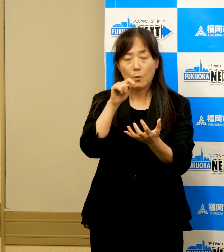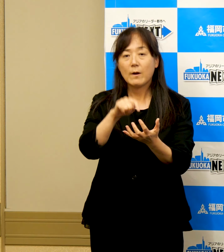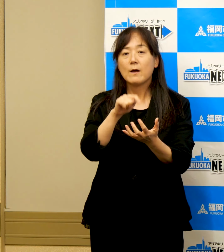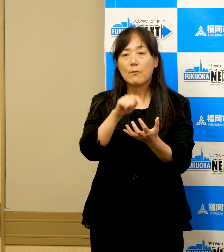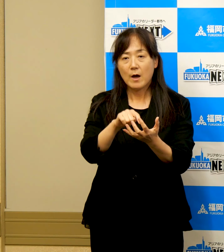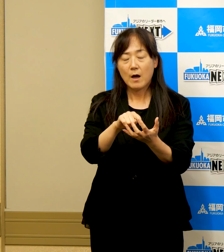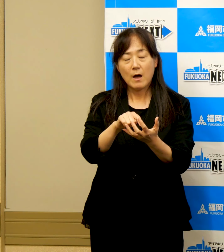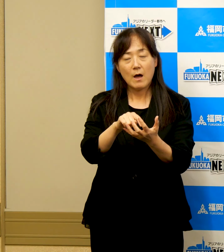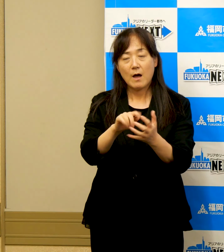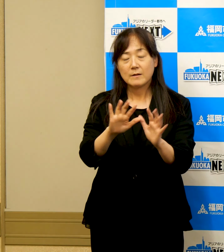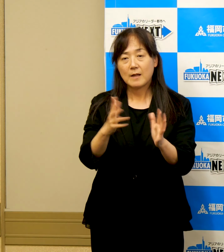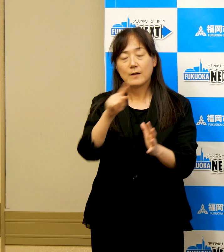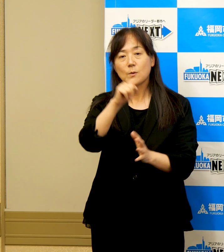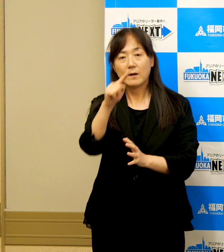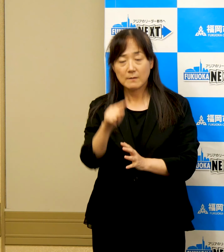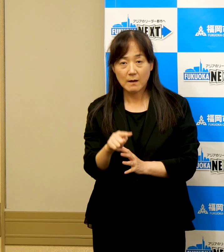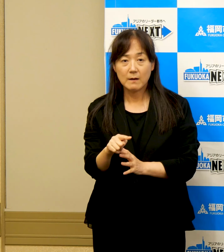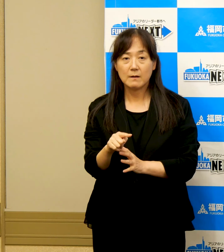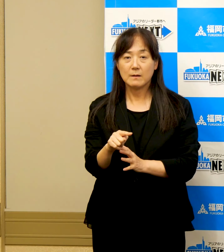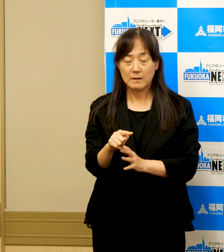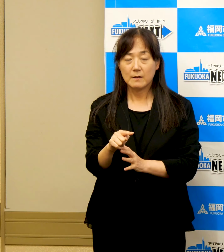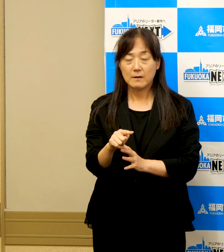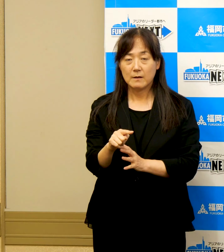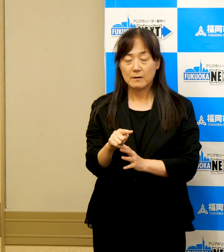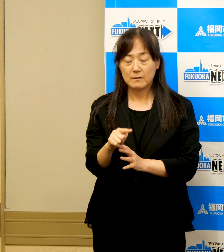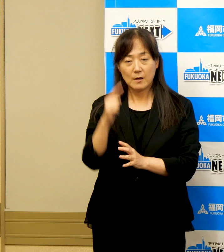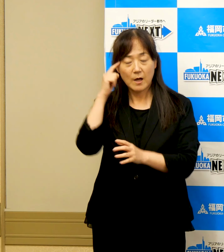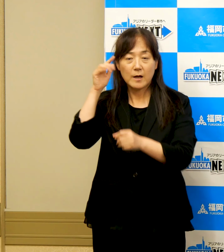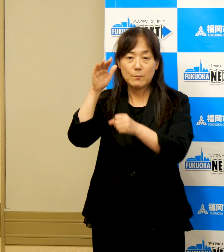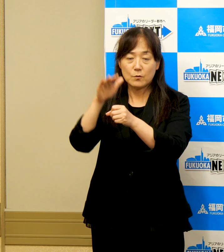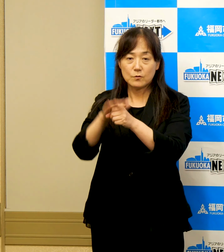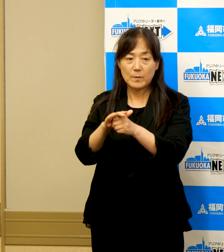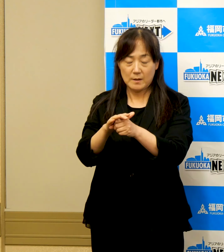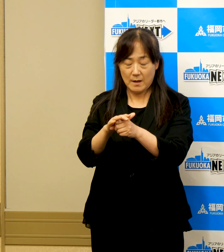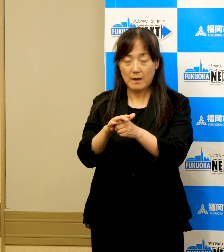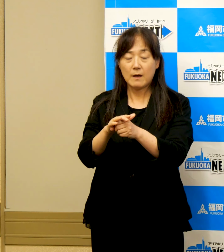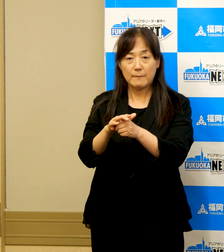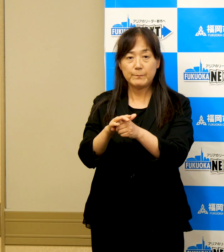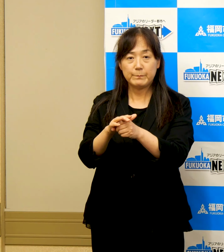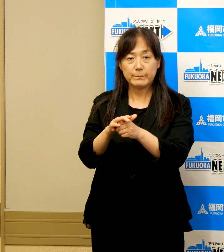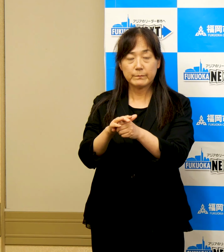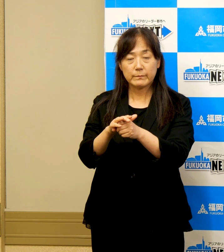一定考えにくいかなということまで含めて 想定した上で